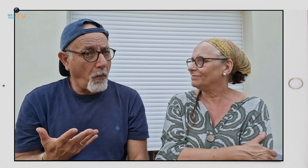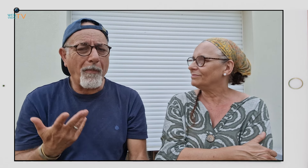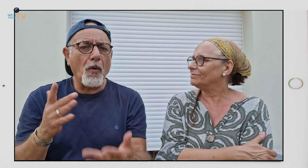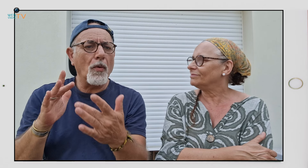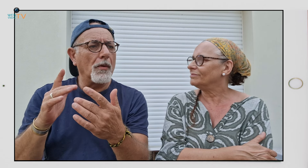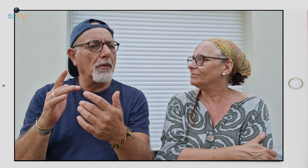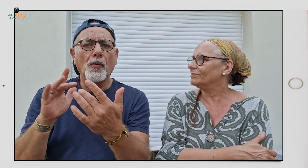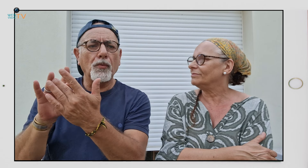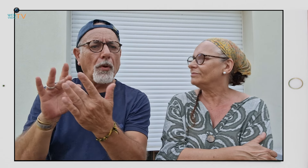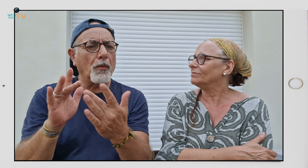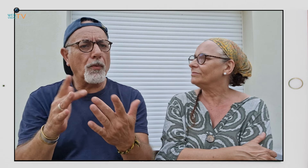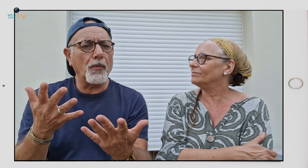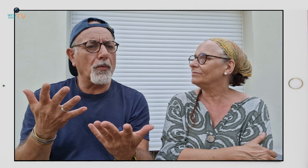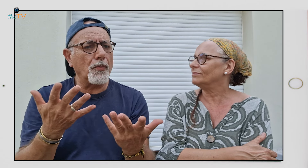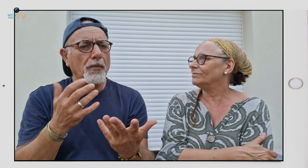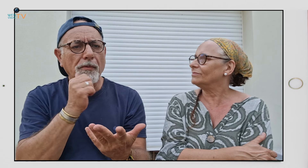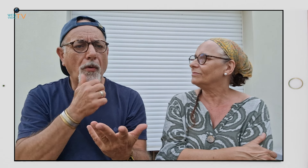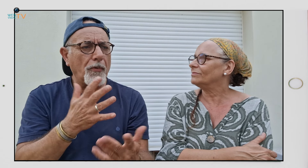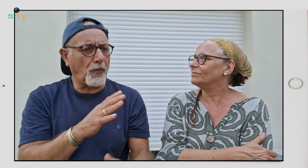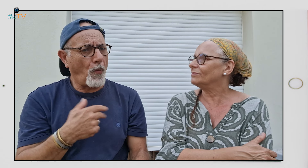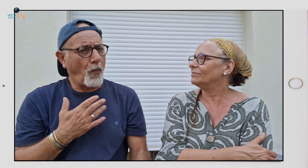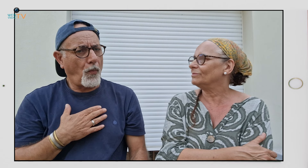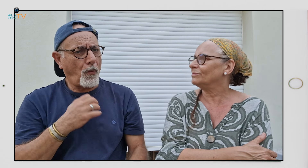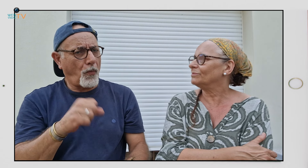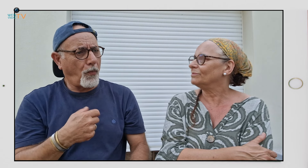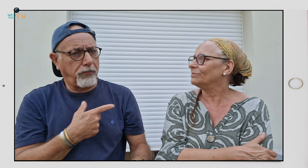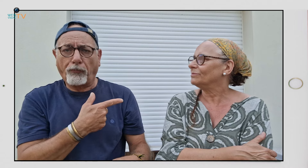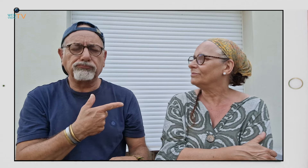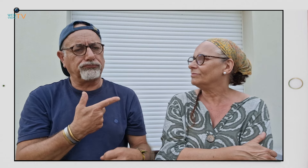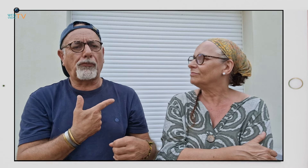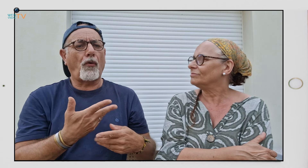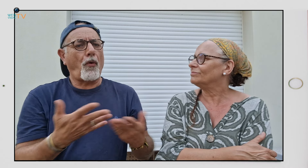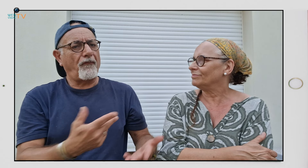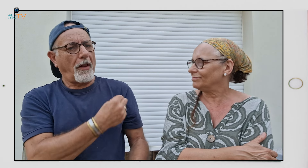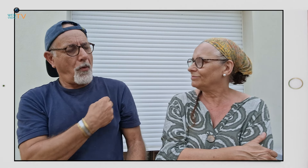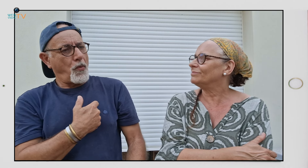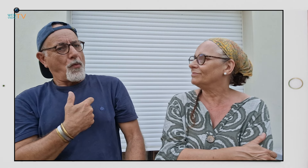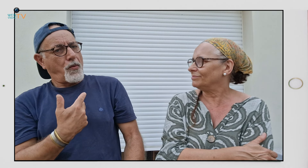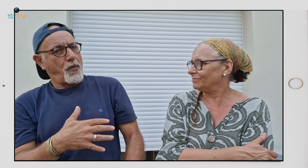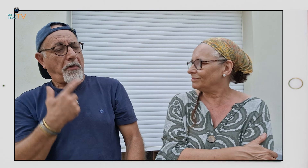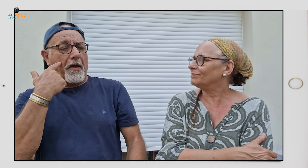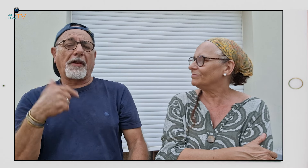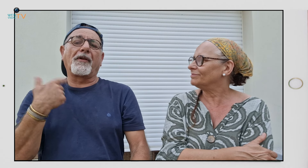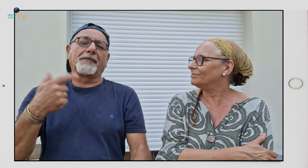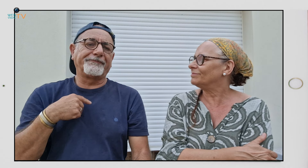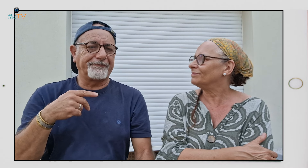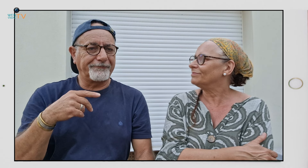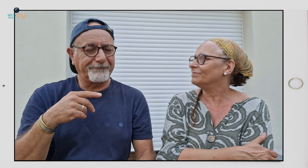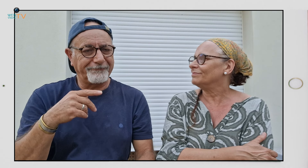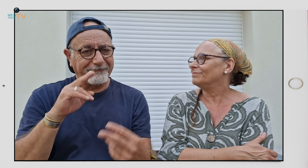pero no sabían con quién contactar, así que lo hizo conmigo, siendo un acto de mucha confianza hacia mí. Como tengo cierta fama...